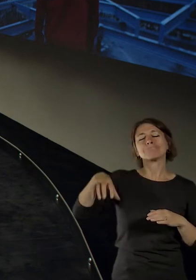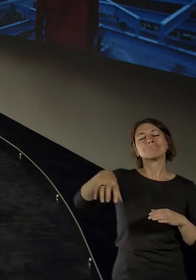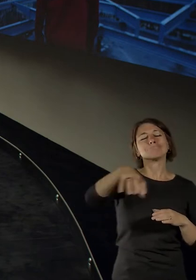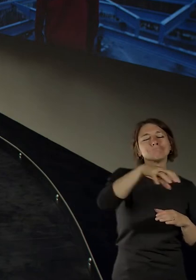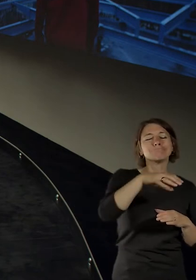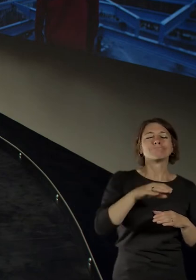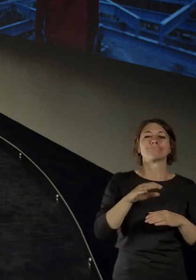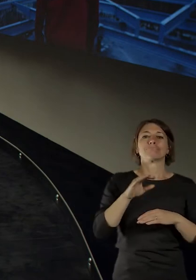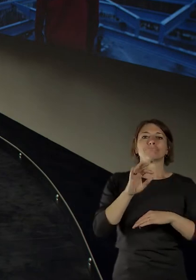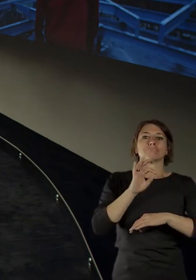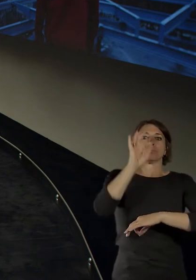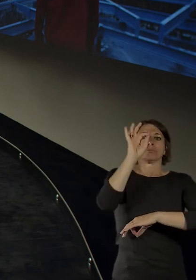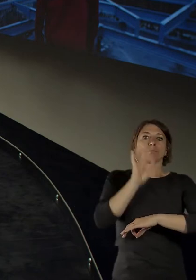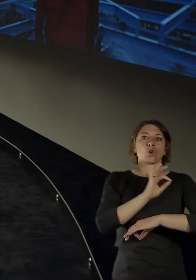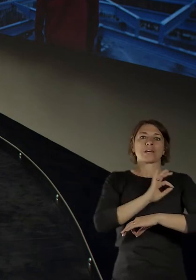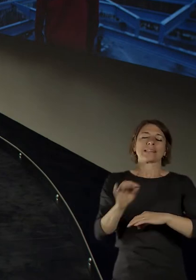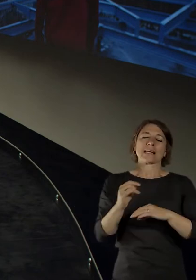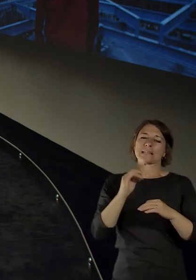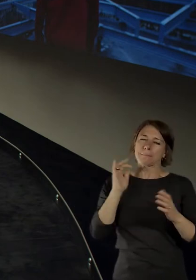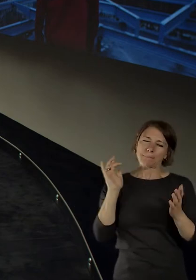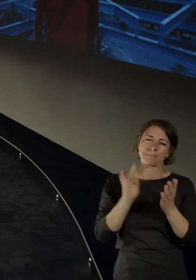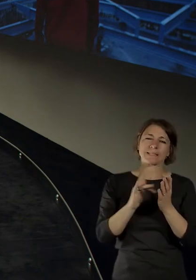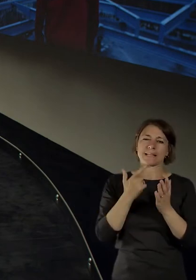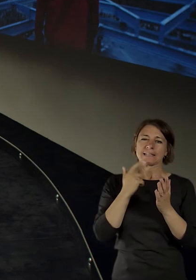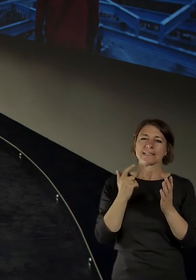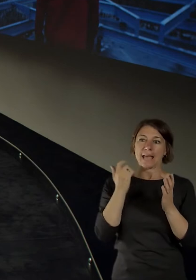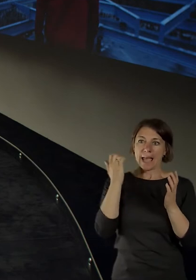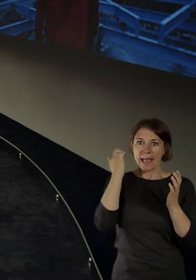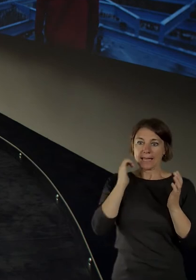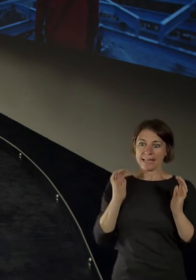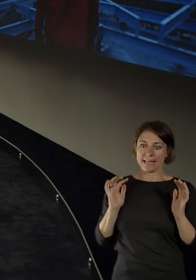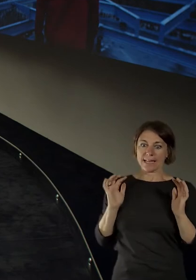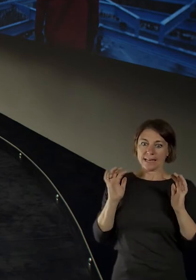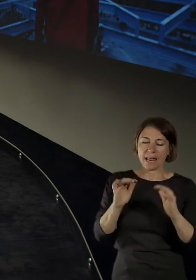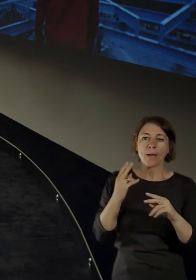více lidí? Nebo tehdy tahle myšlenka ještě nefungovala a skutečně šlo jenom o estetiku?